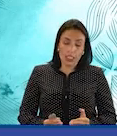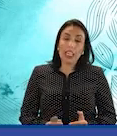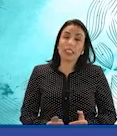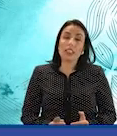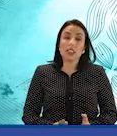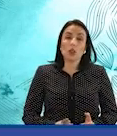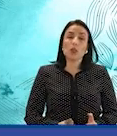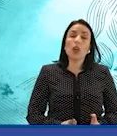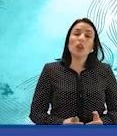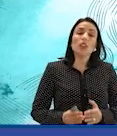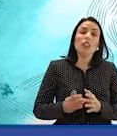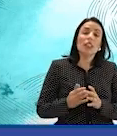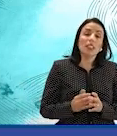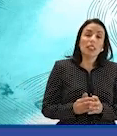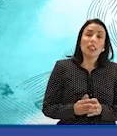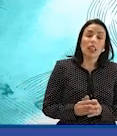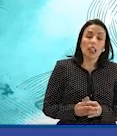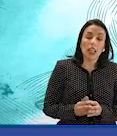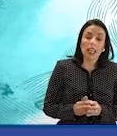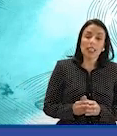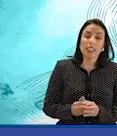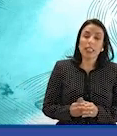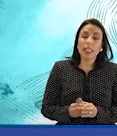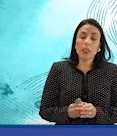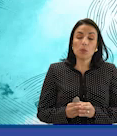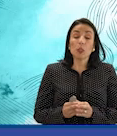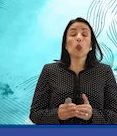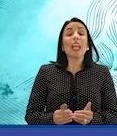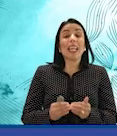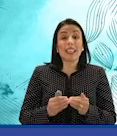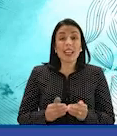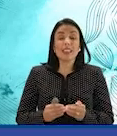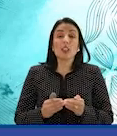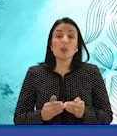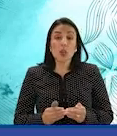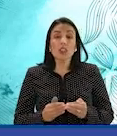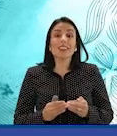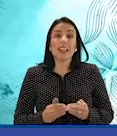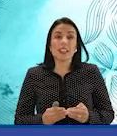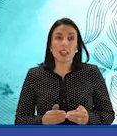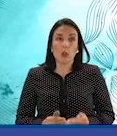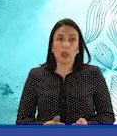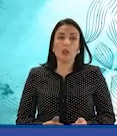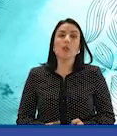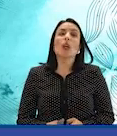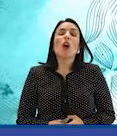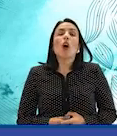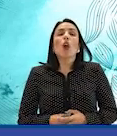de la transcripción. Perdón, la transcripción de ese acuerdo.